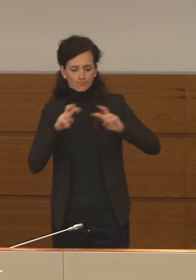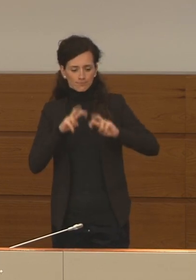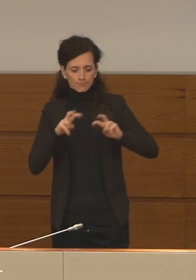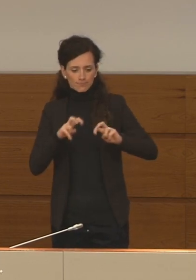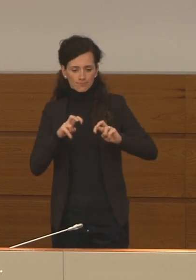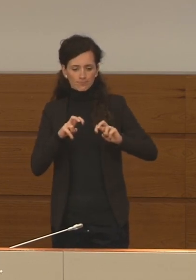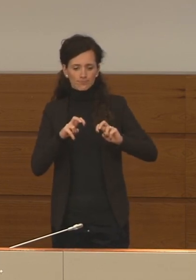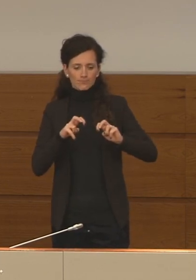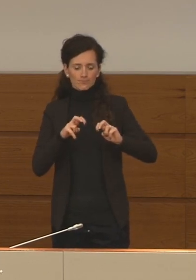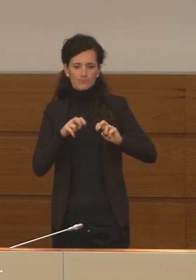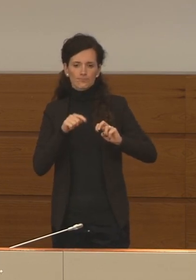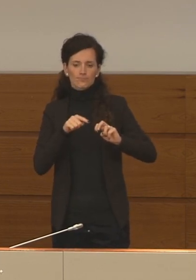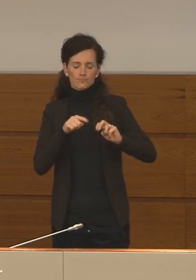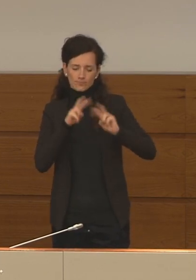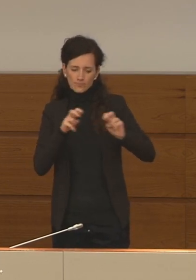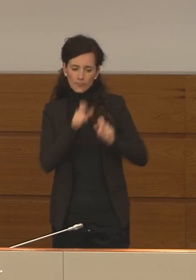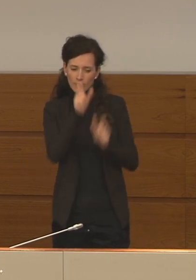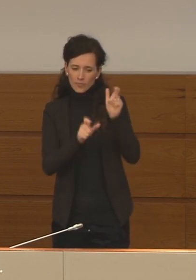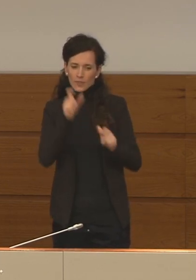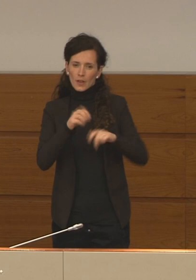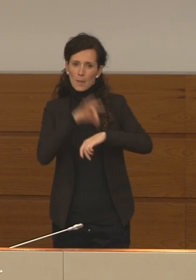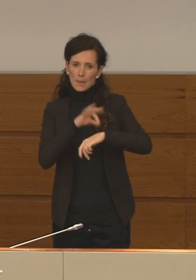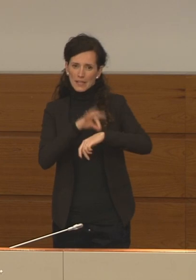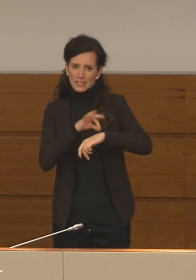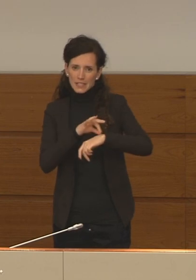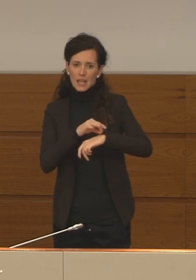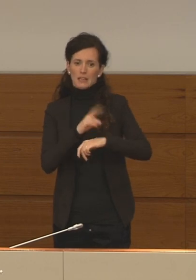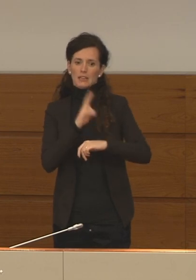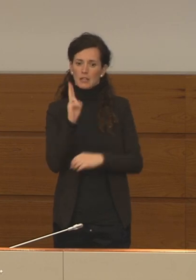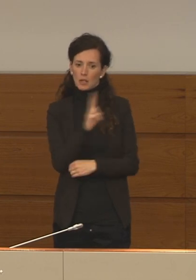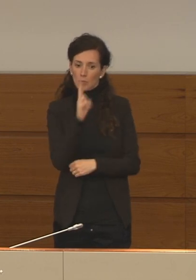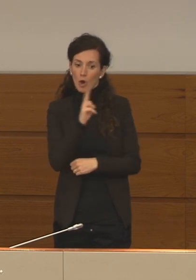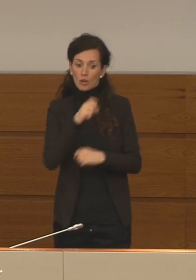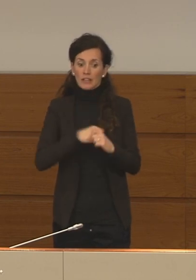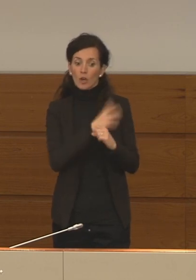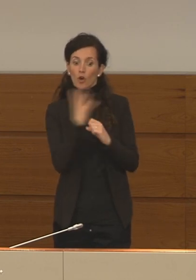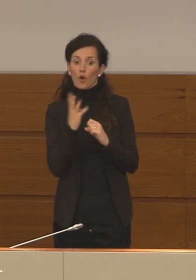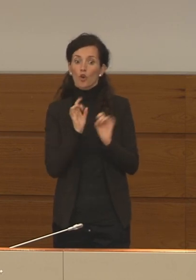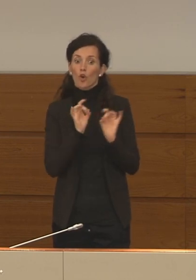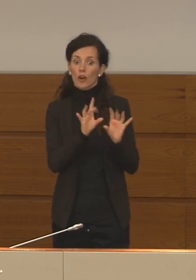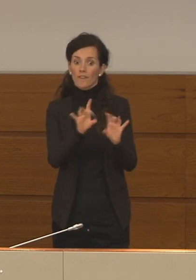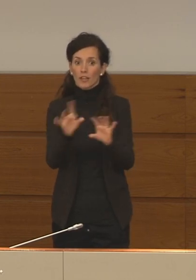sui pazienti morti con infezione da coronavirus ci mostrano